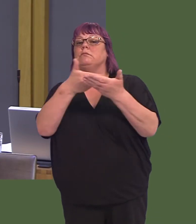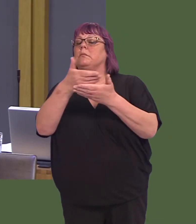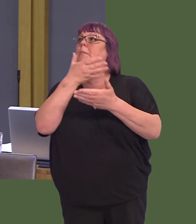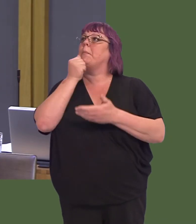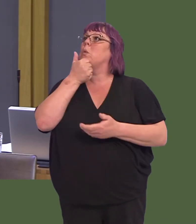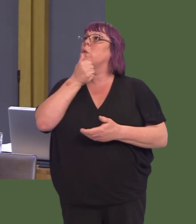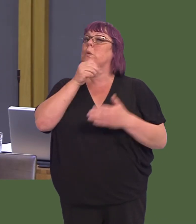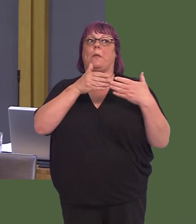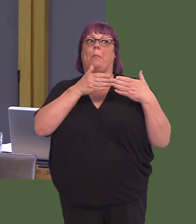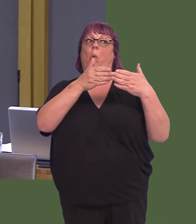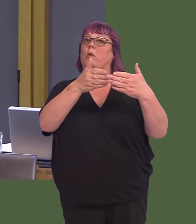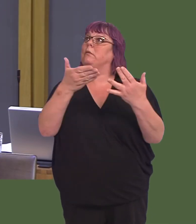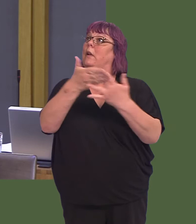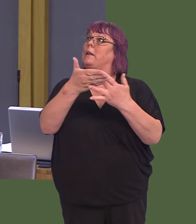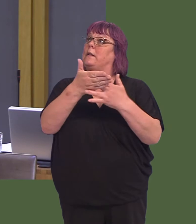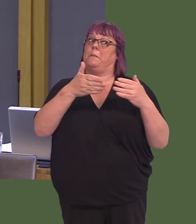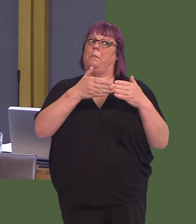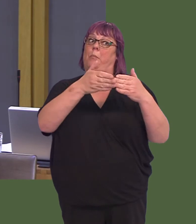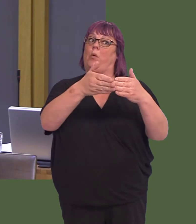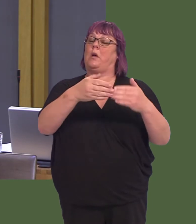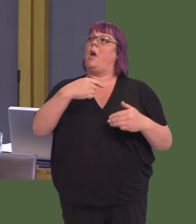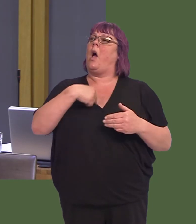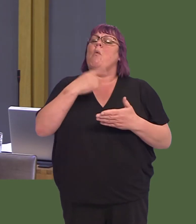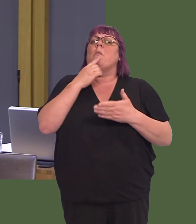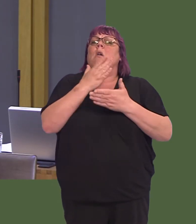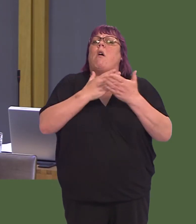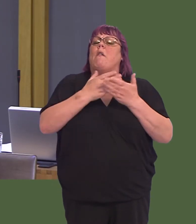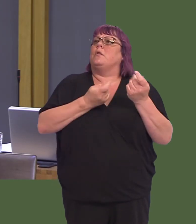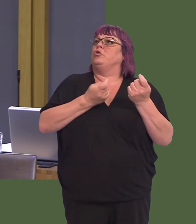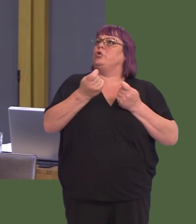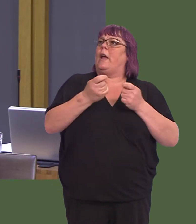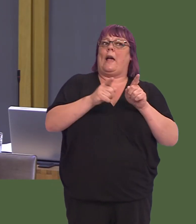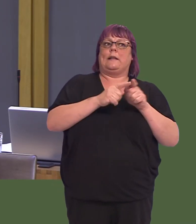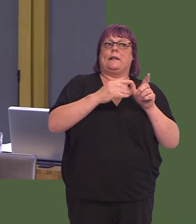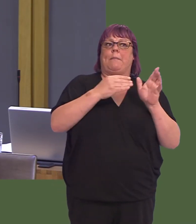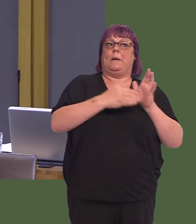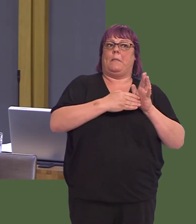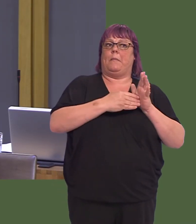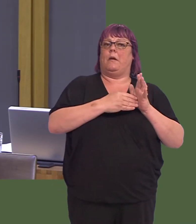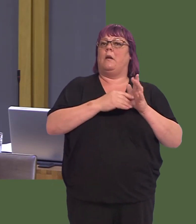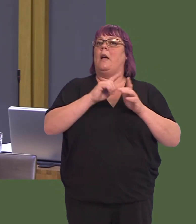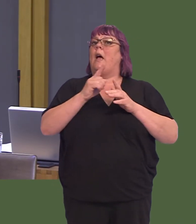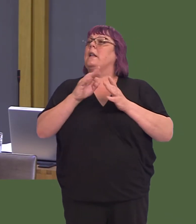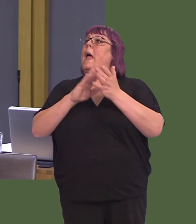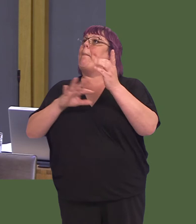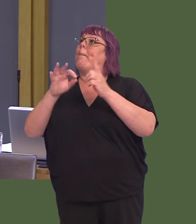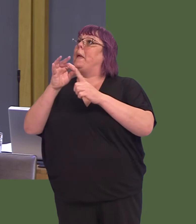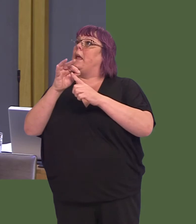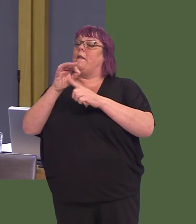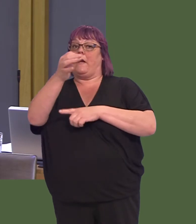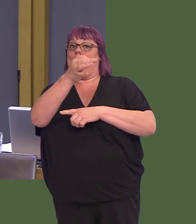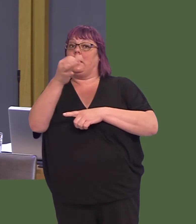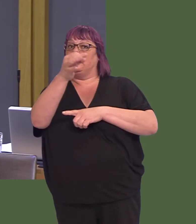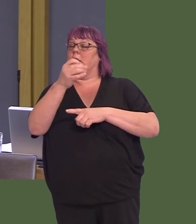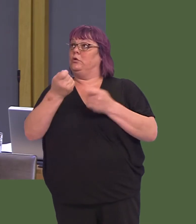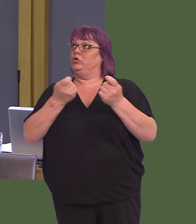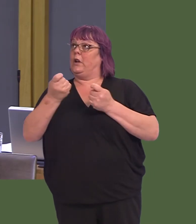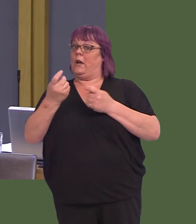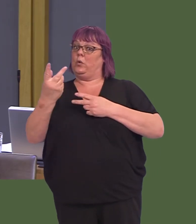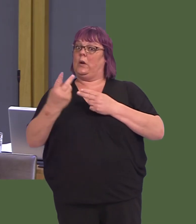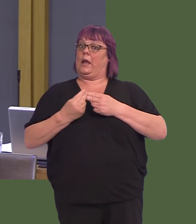Ynys MÙn, ac rwy'n ddiolchgar am y cadarnhad yn y tri chwarter awr diwethaf y bydd Llywodraeth